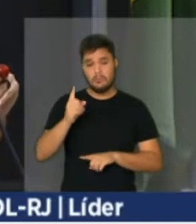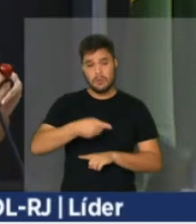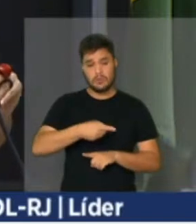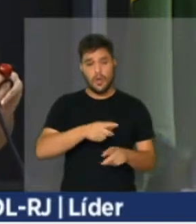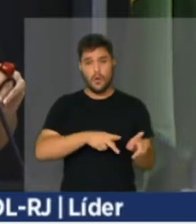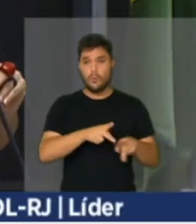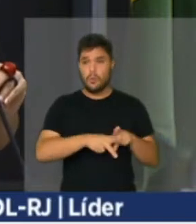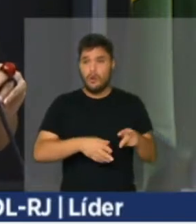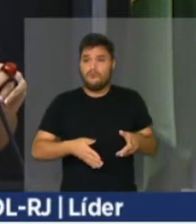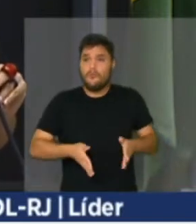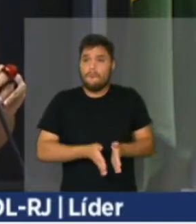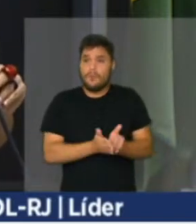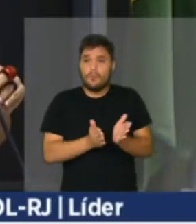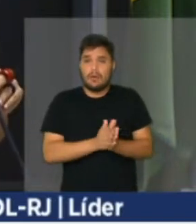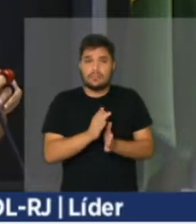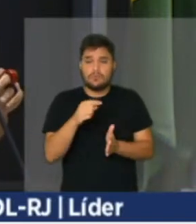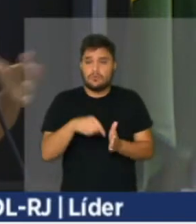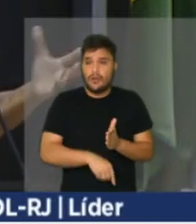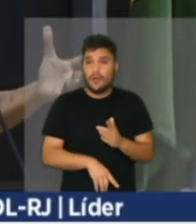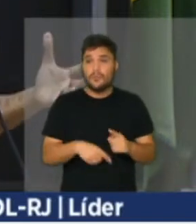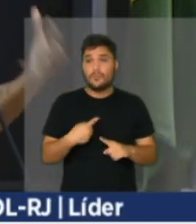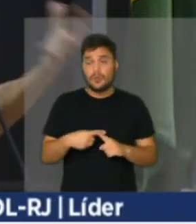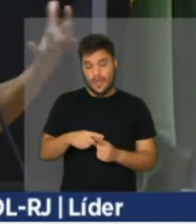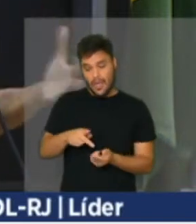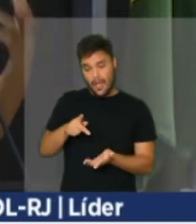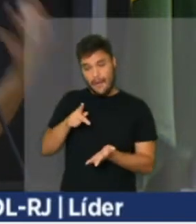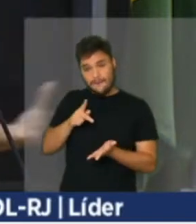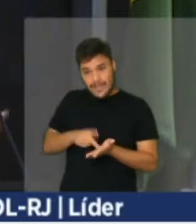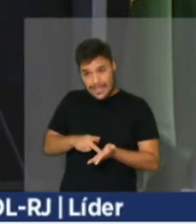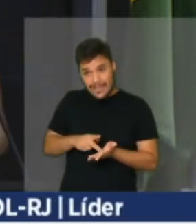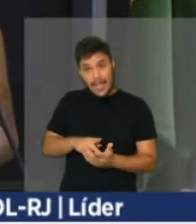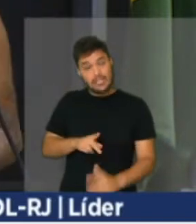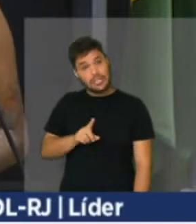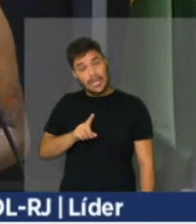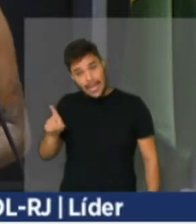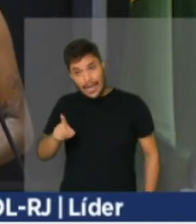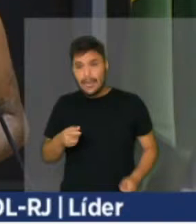PRIVATIZAÇÕES, E QUE TEM IMPOSTO AO POVO MISÉRIA, PORQUE A VERDADE É QUE ELE ELE, QUE CONTROLA A POLÍTICA